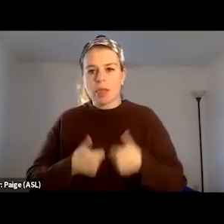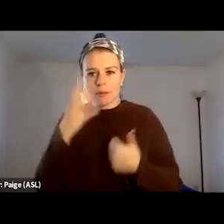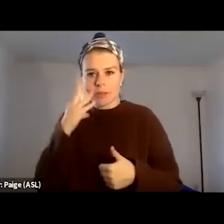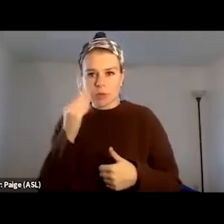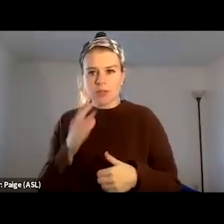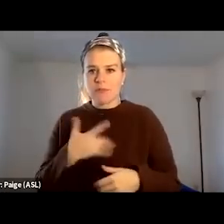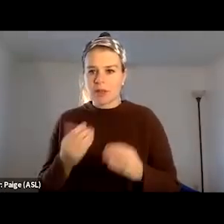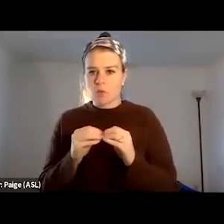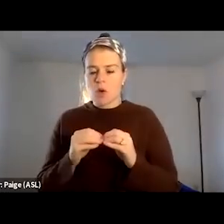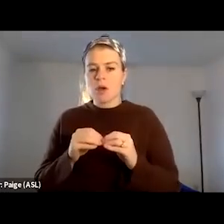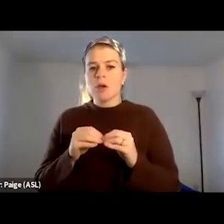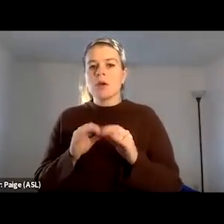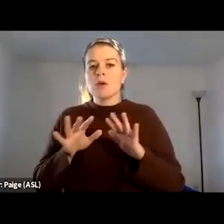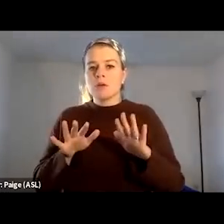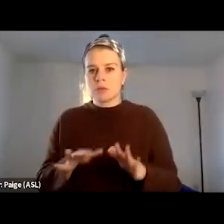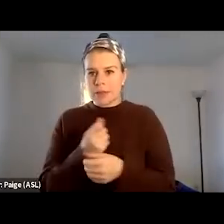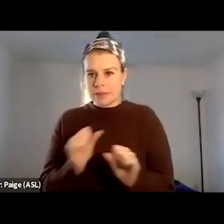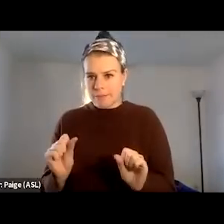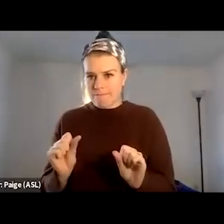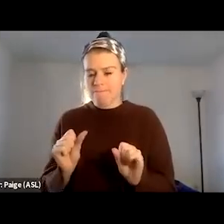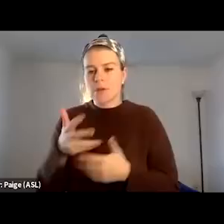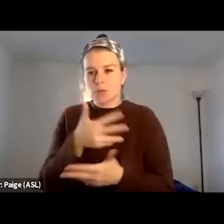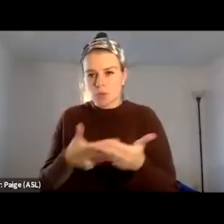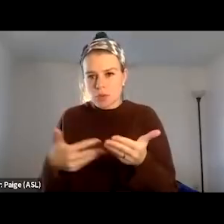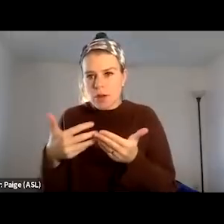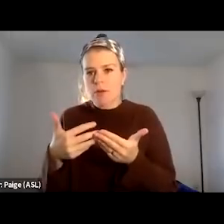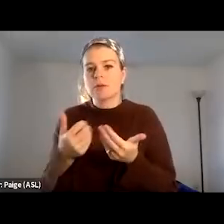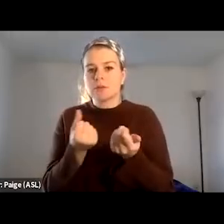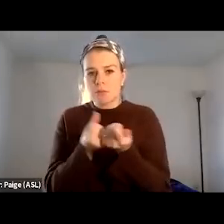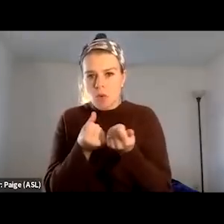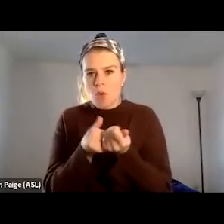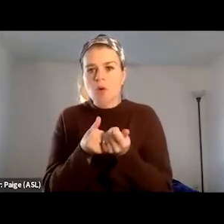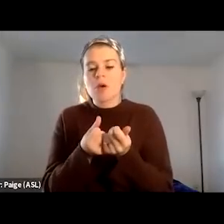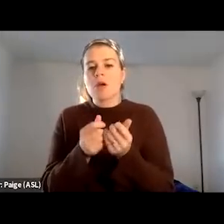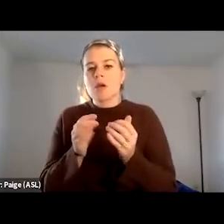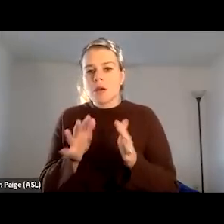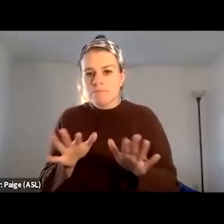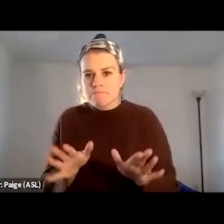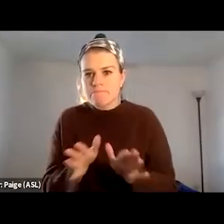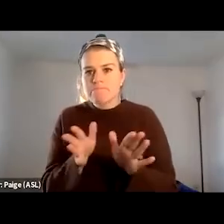para empezar a socializar, el apoyo social, y usar eso para desarrollar relaciones